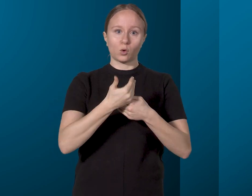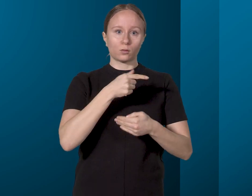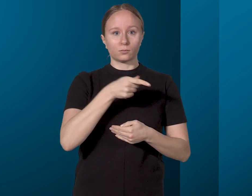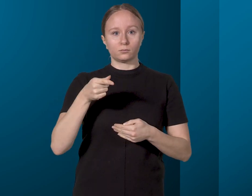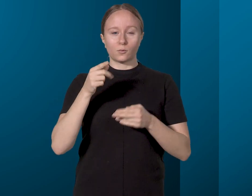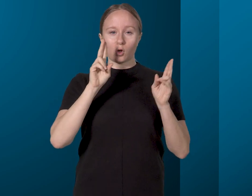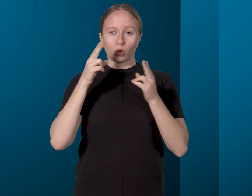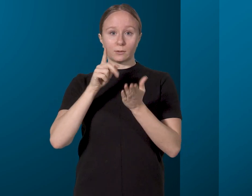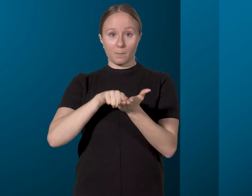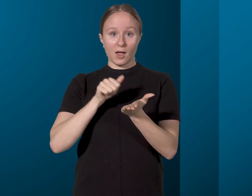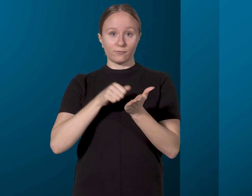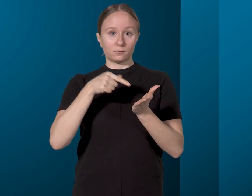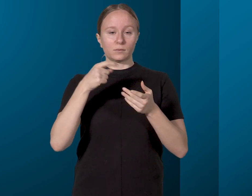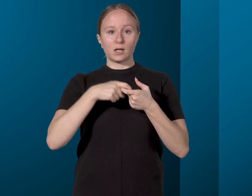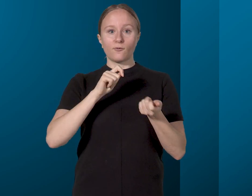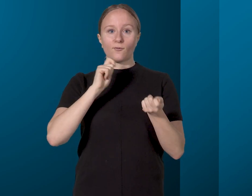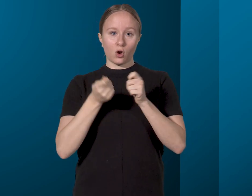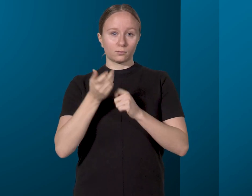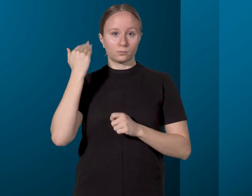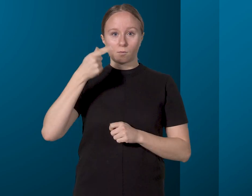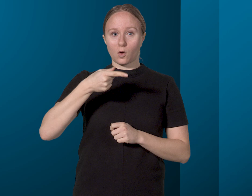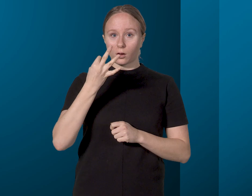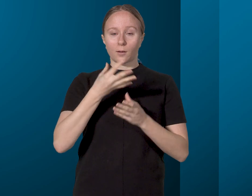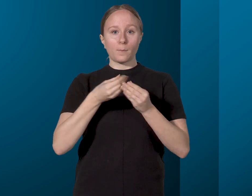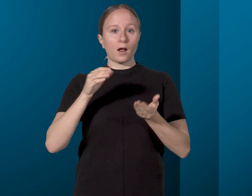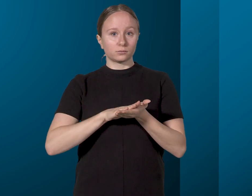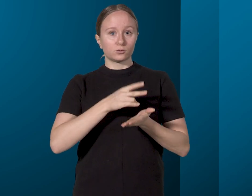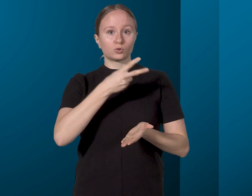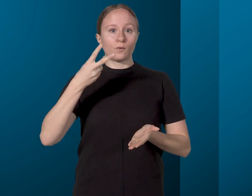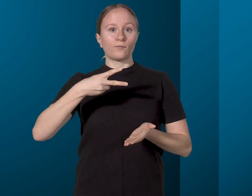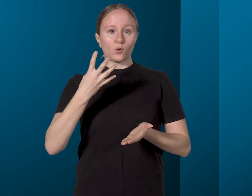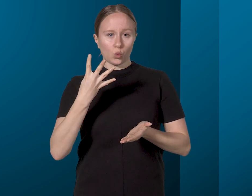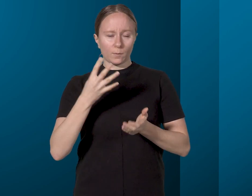kunderna om förändringen i sitt nyhetsbrev den 18 mars 2024, -